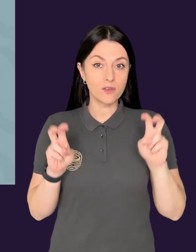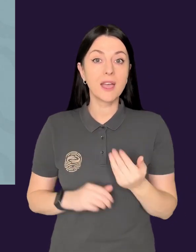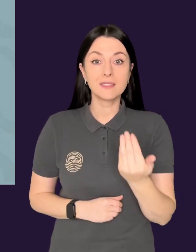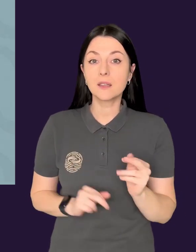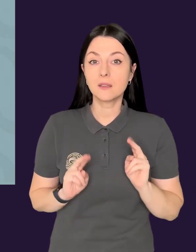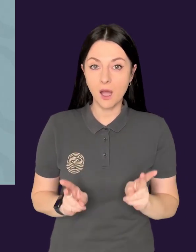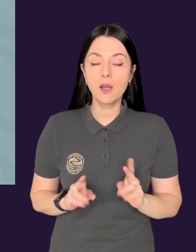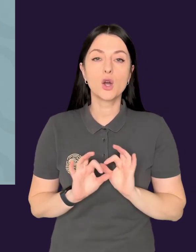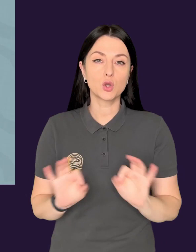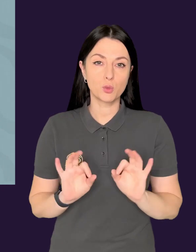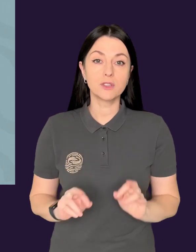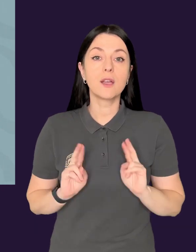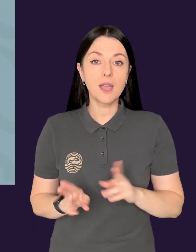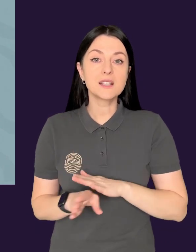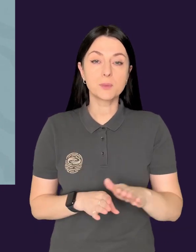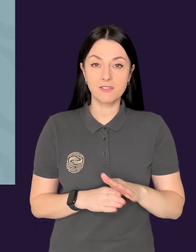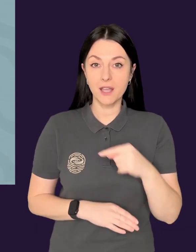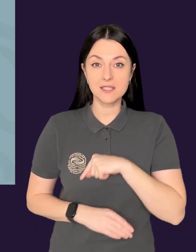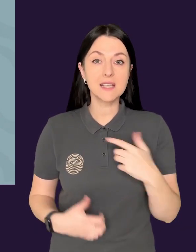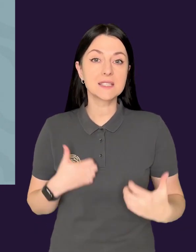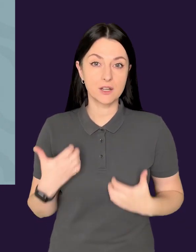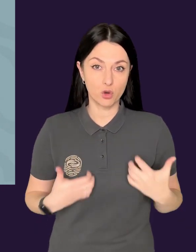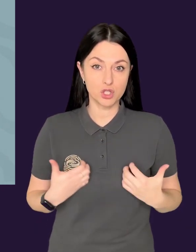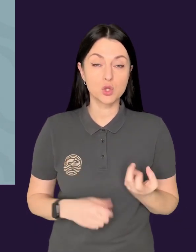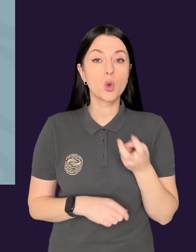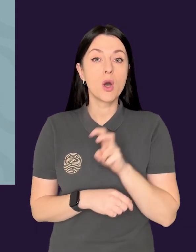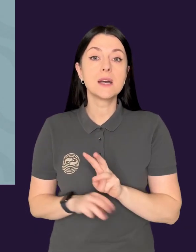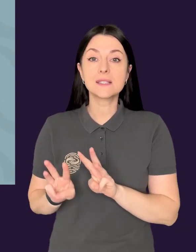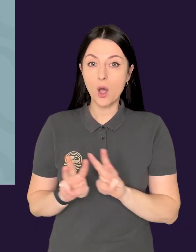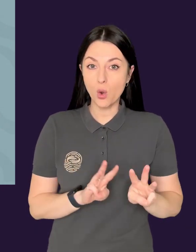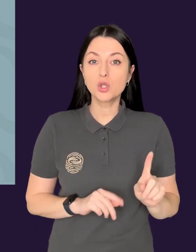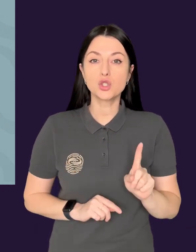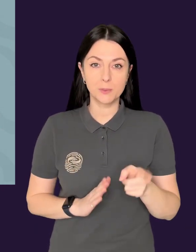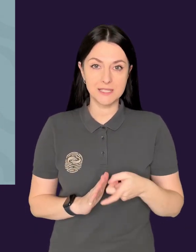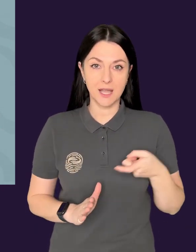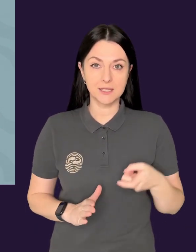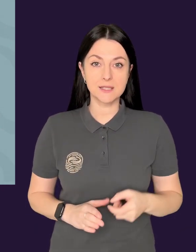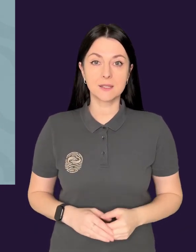як справлятися з тривожністю заходь на How are you.com щоб дізнатися [музика]